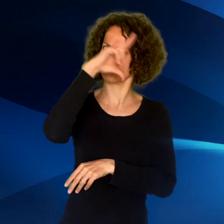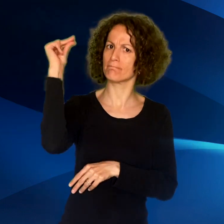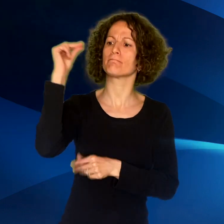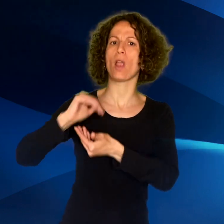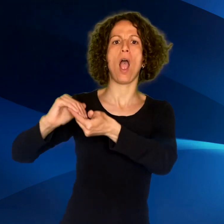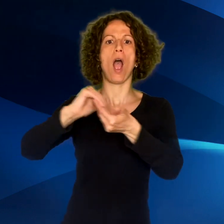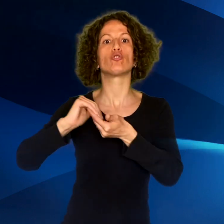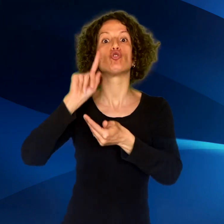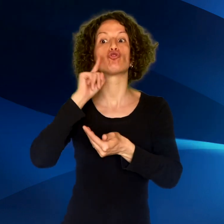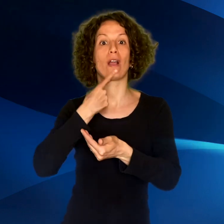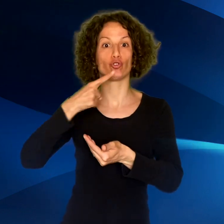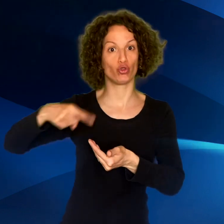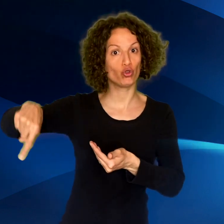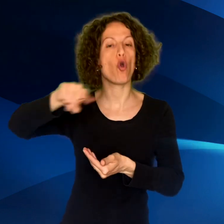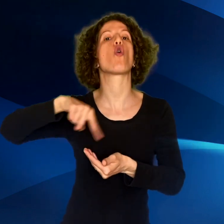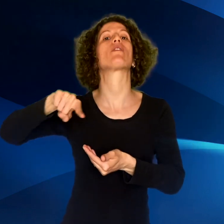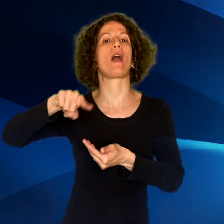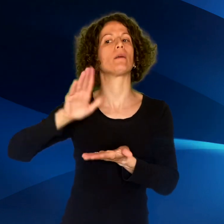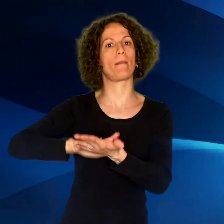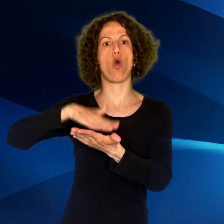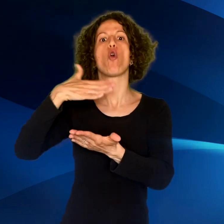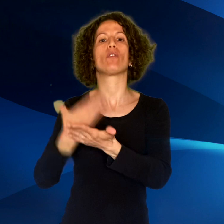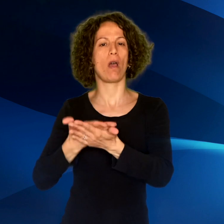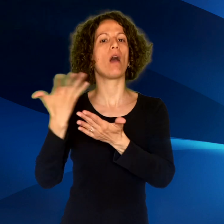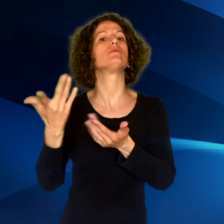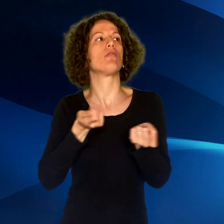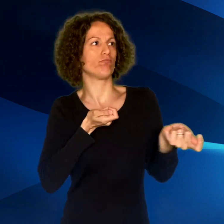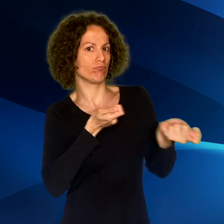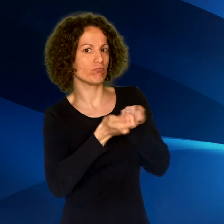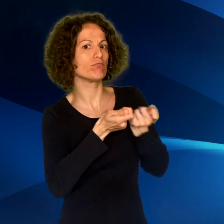riconosce l'importanza della posizione centrale delle persone sorde.